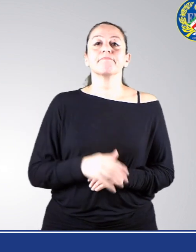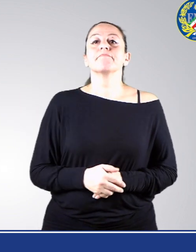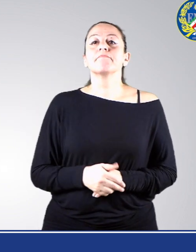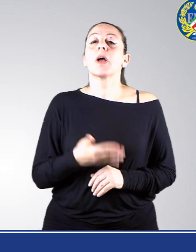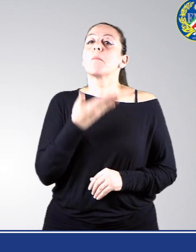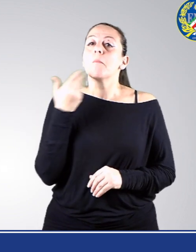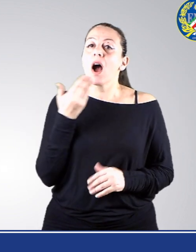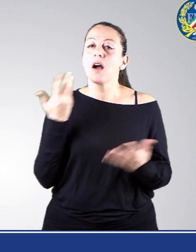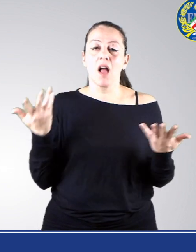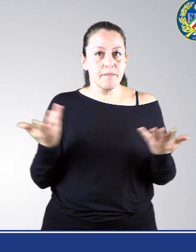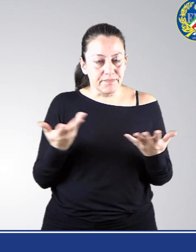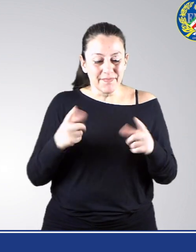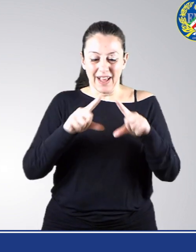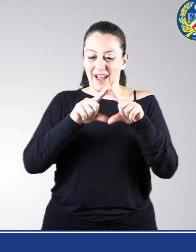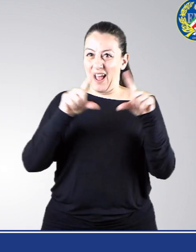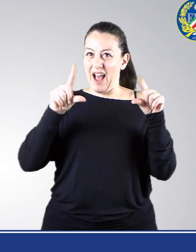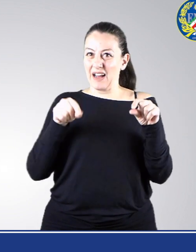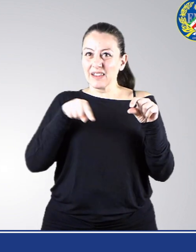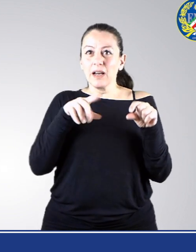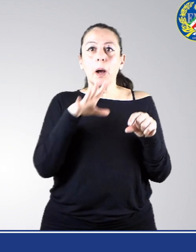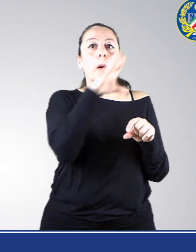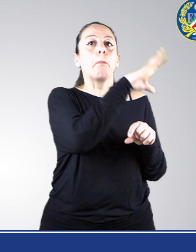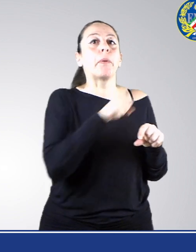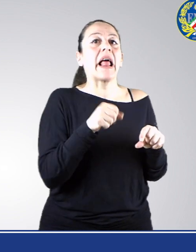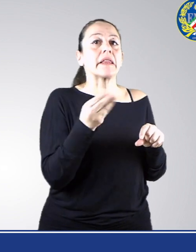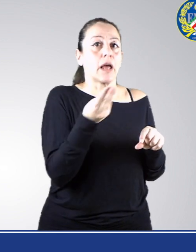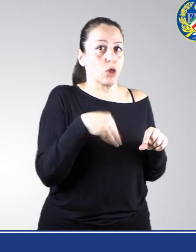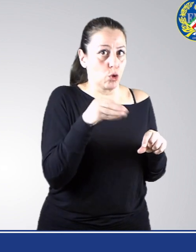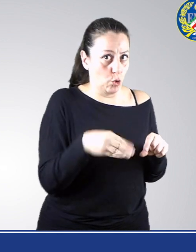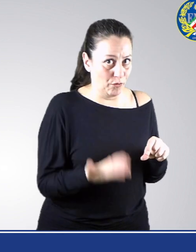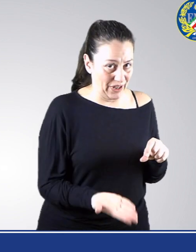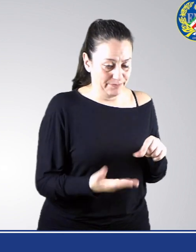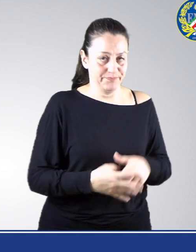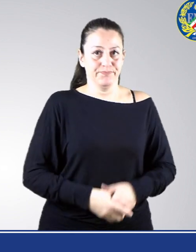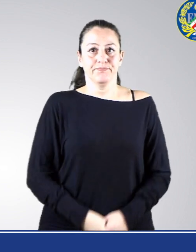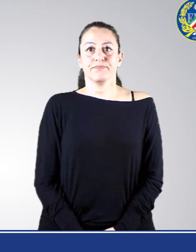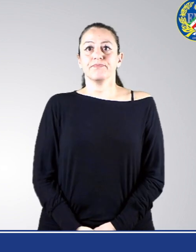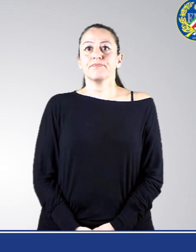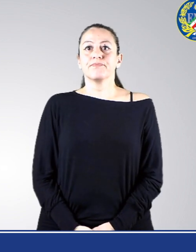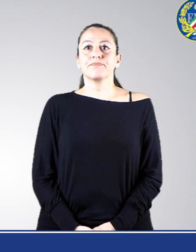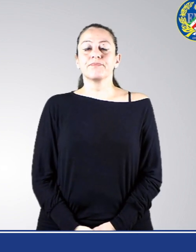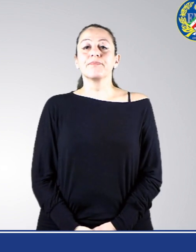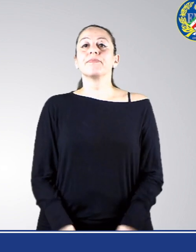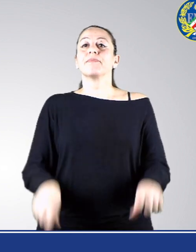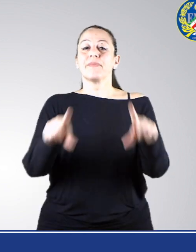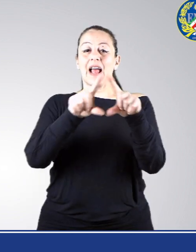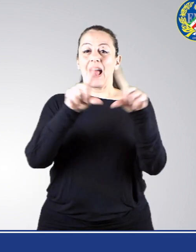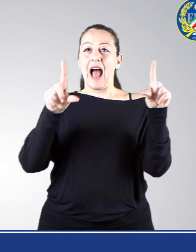A tal proposito le questioni da risolvere sono: Chi distribuirà la Disability Card?